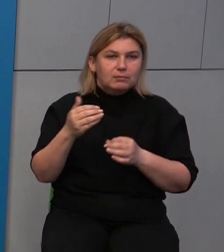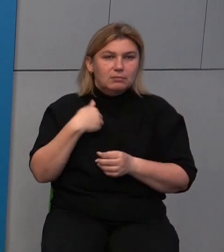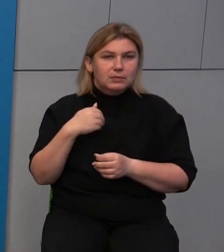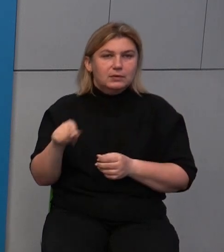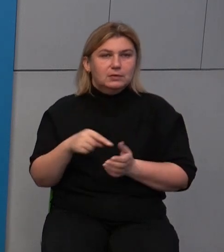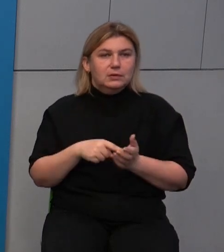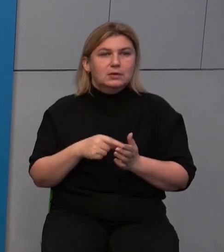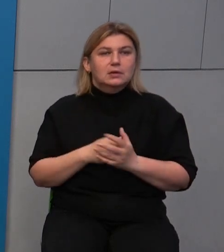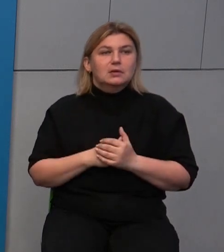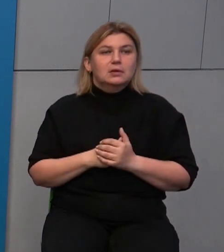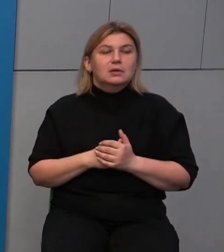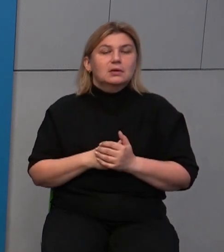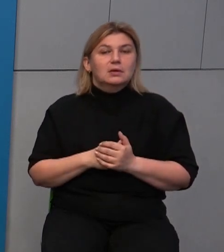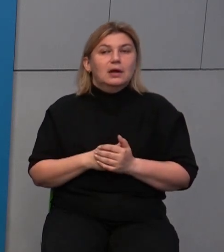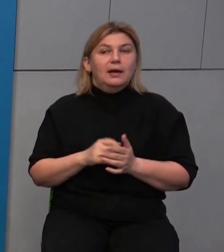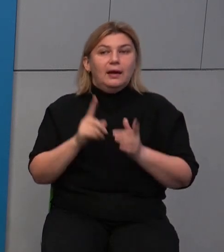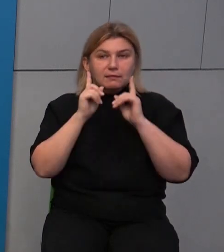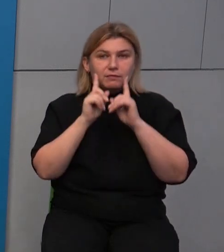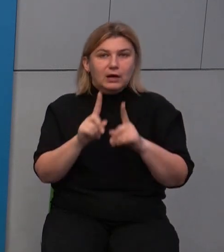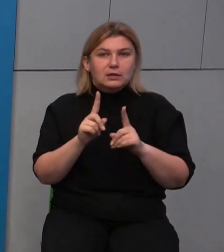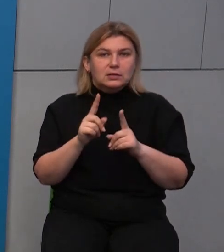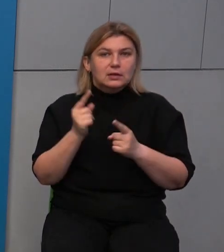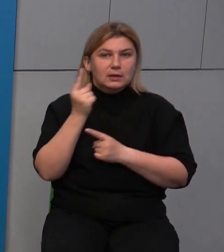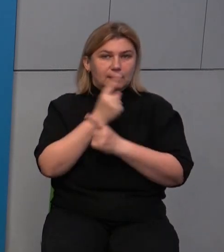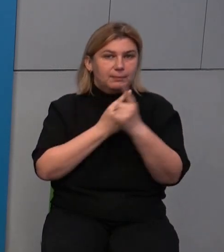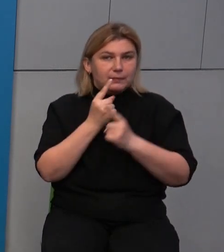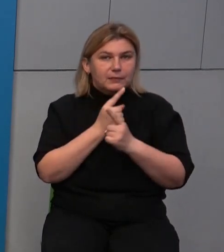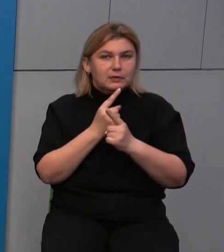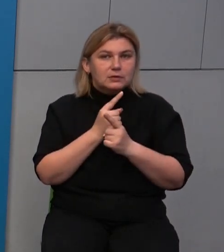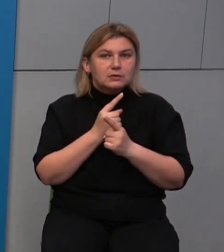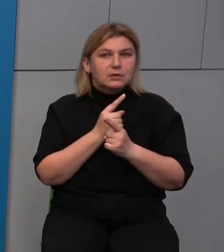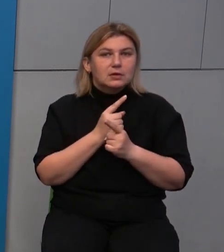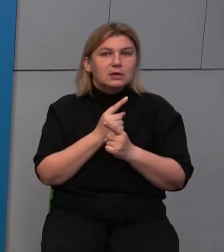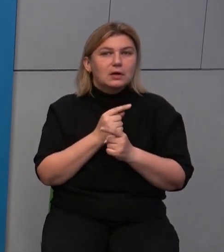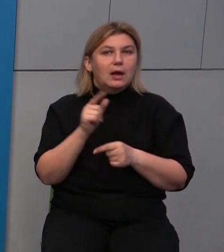Natomiast faktycznie myślę, że bardzo tutaj istotną kwestią było to,